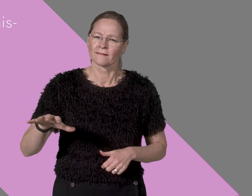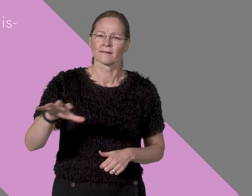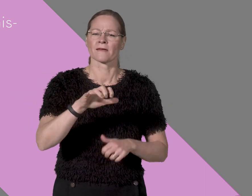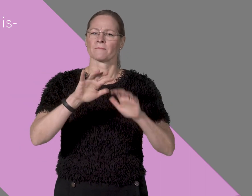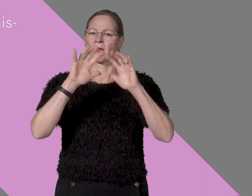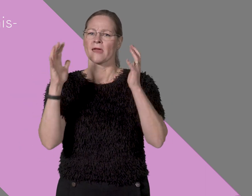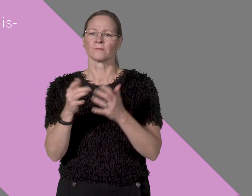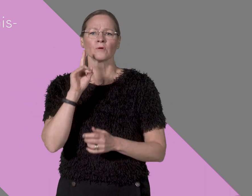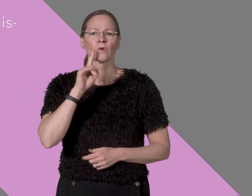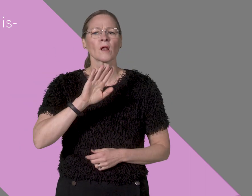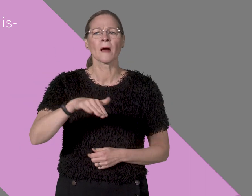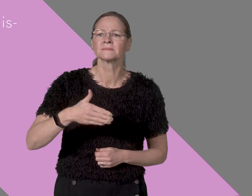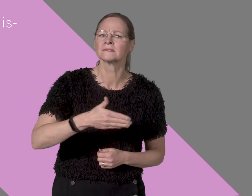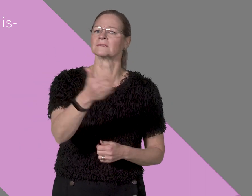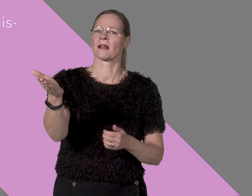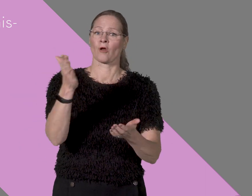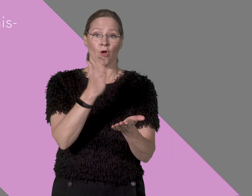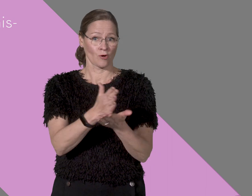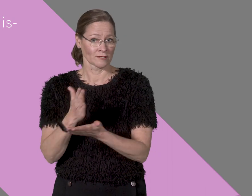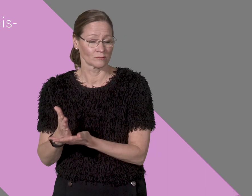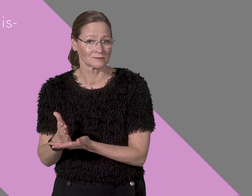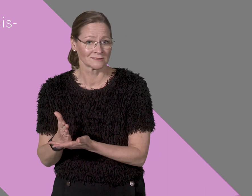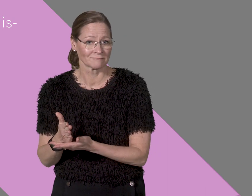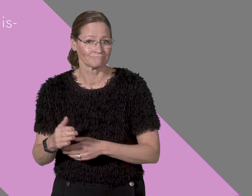kaikille maailman kuuroille lapsille.